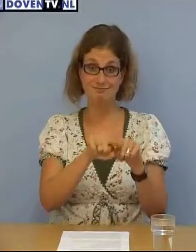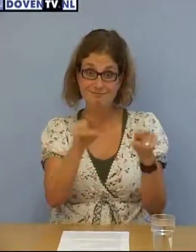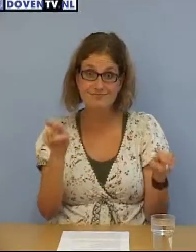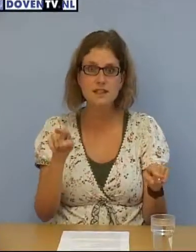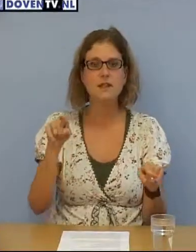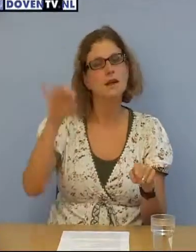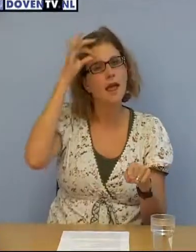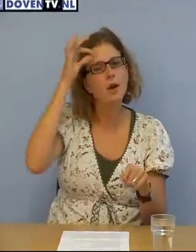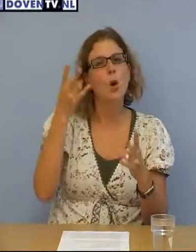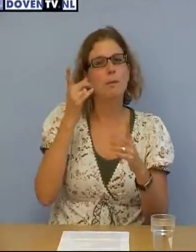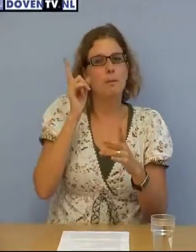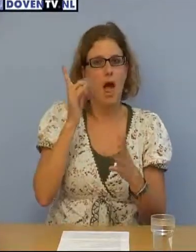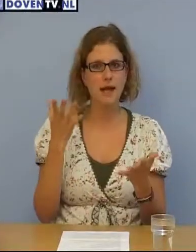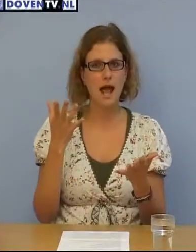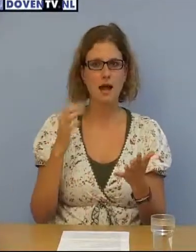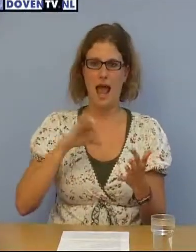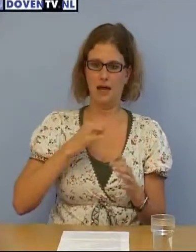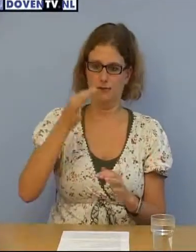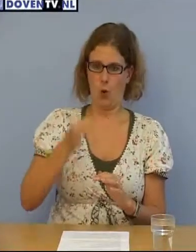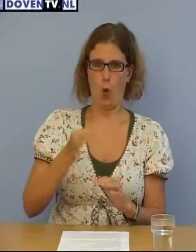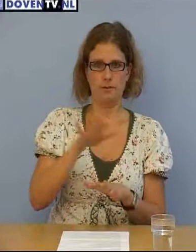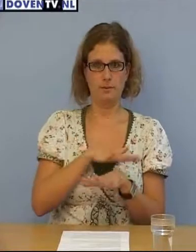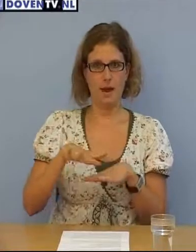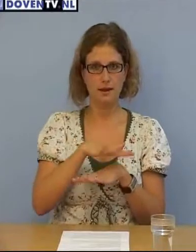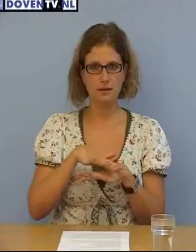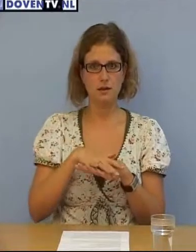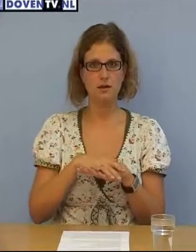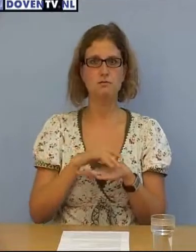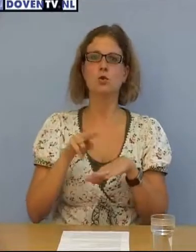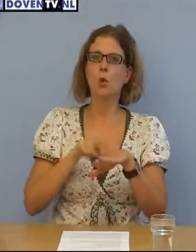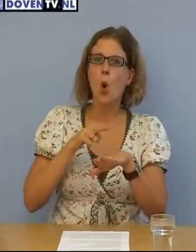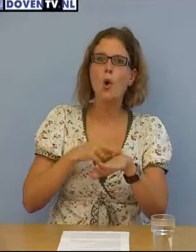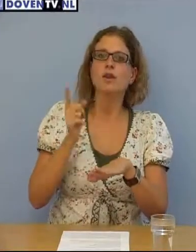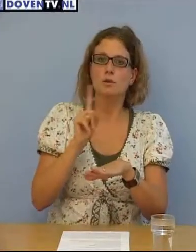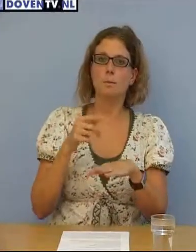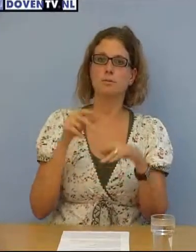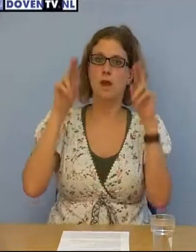Ze leren hoe belangrijk een eigen woonplek is en wat er voor nodig is om...